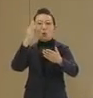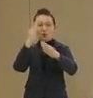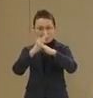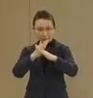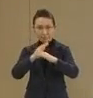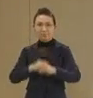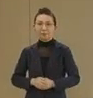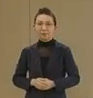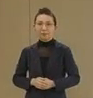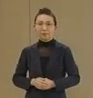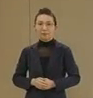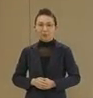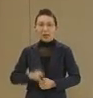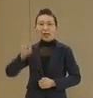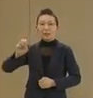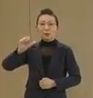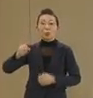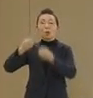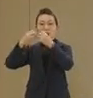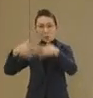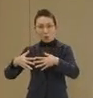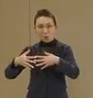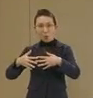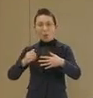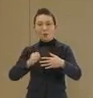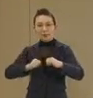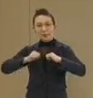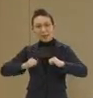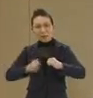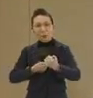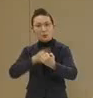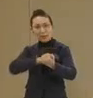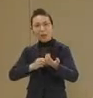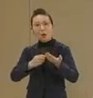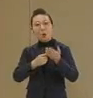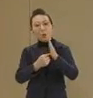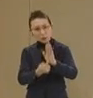25条で生存権を保障しています